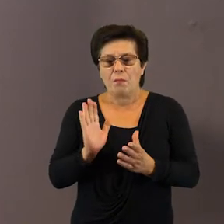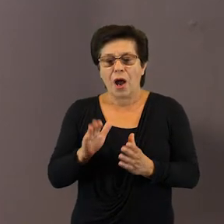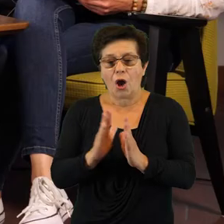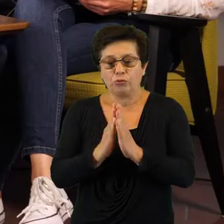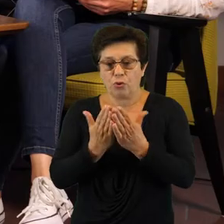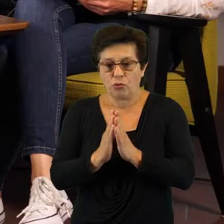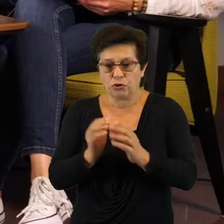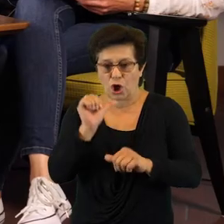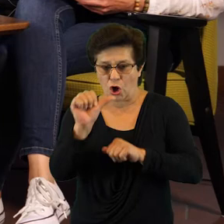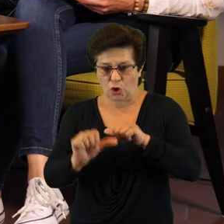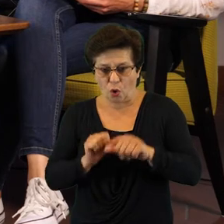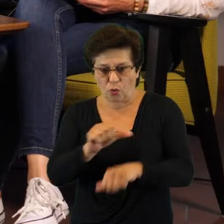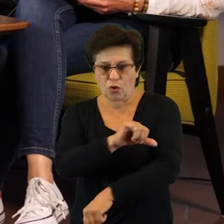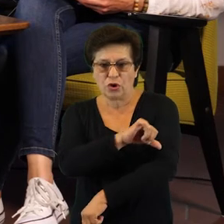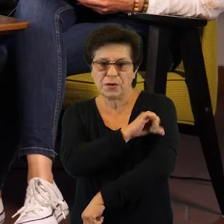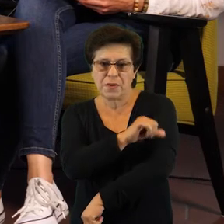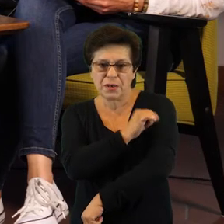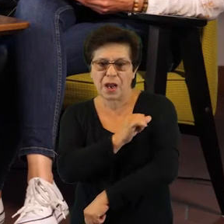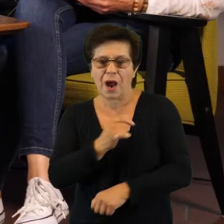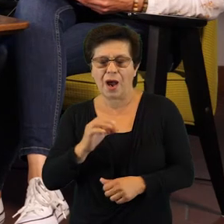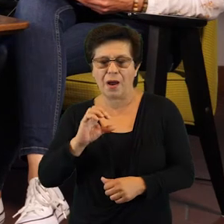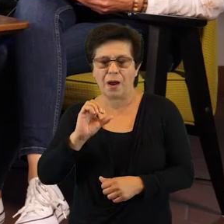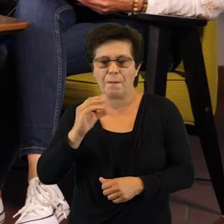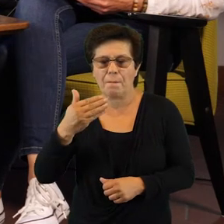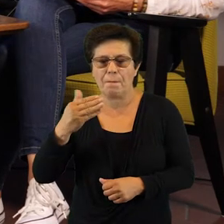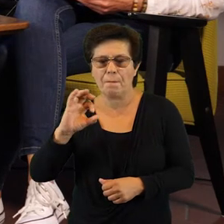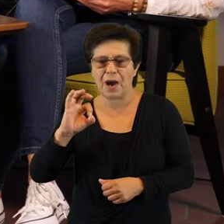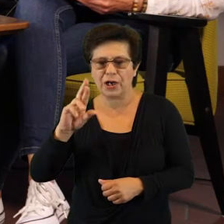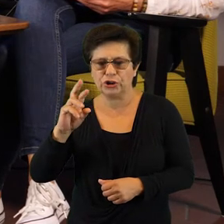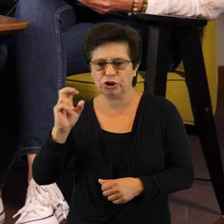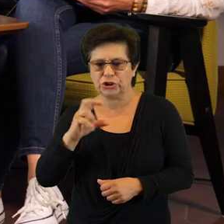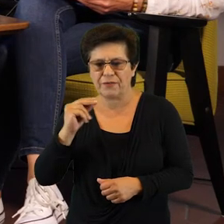imienia Kazimierza Moczarskiego i Oskara Haleckiego. Jest również autorką biografii